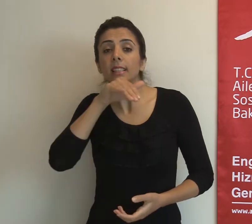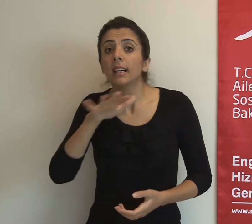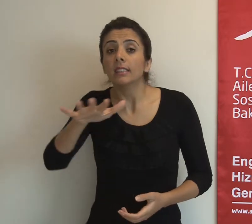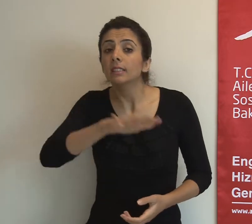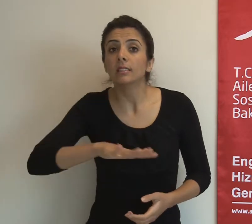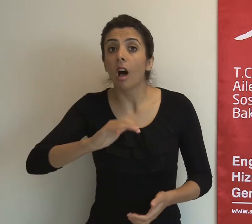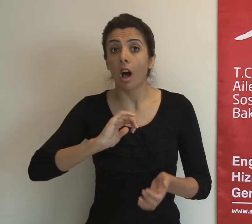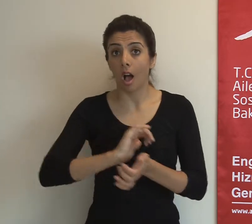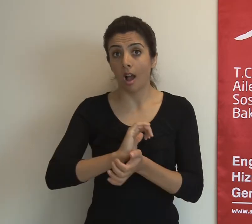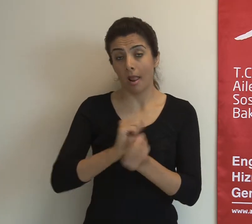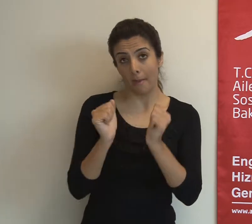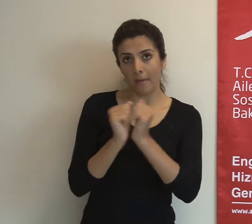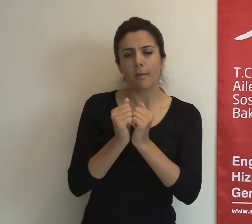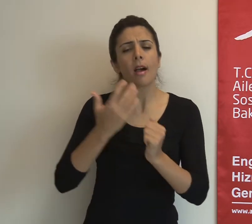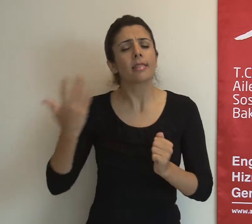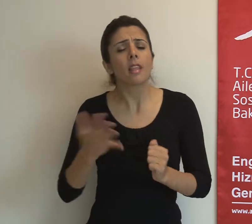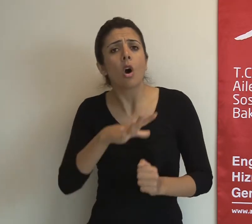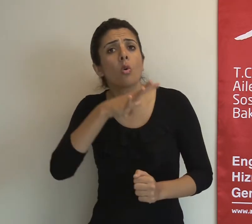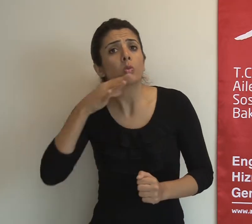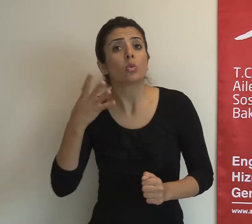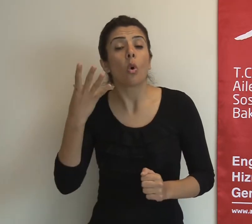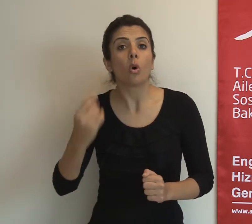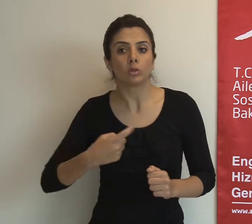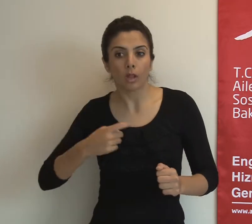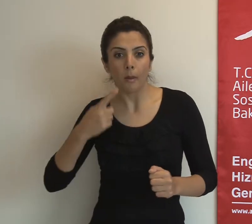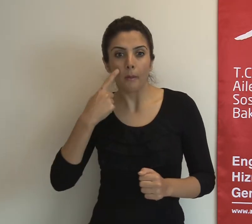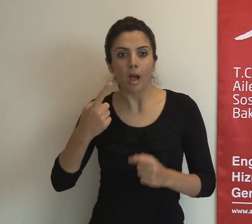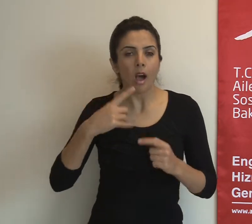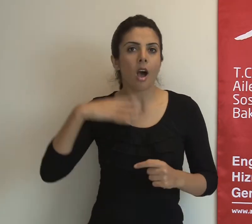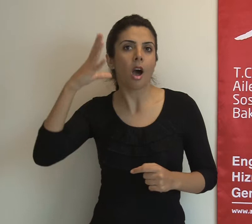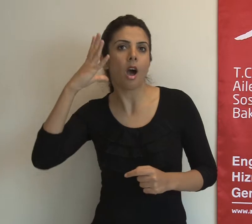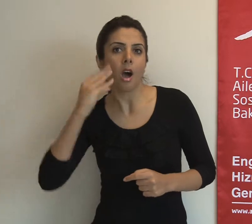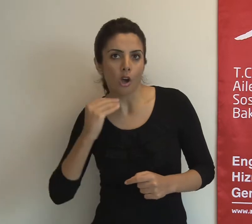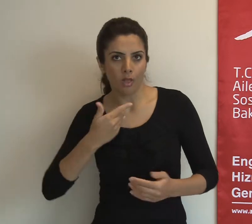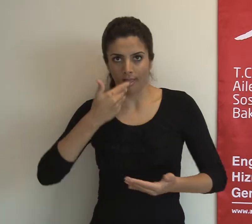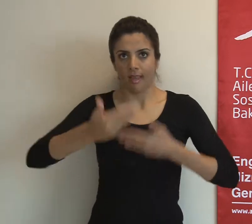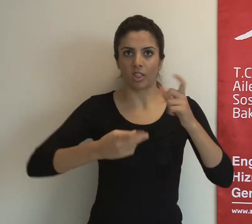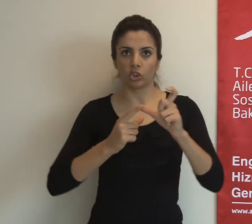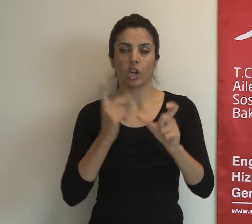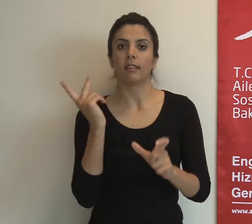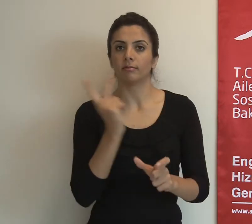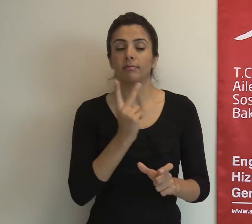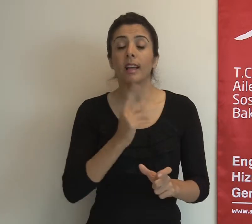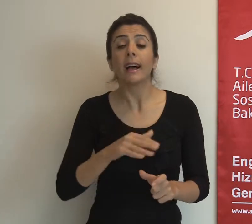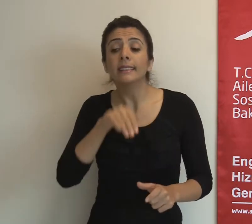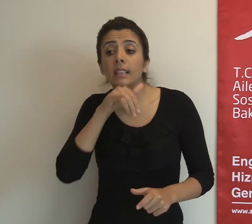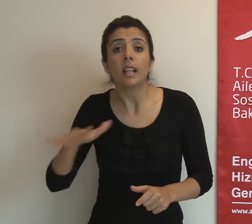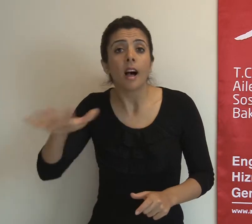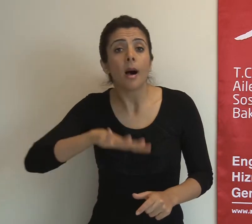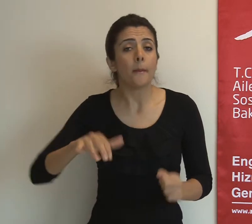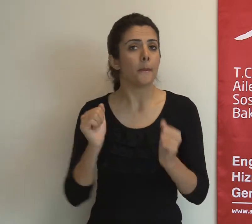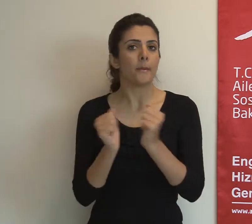Yaşlıların aile yanında daha mutlu olacaklarını tespit ettiklerini anlatan Şahin, yaşlılarla beraber,